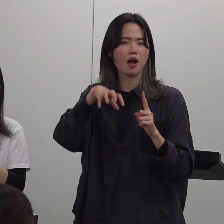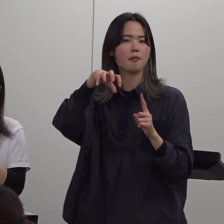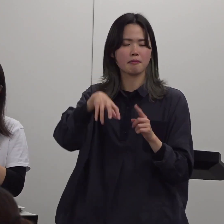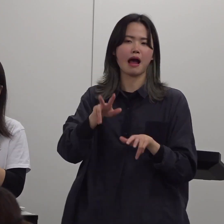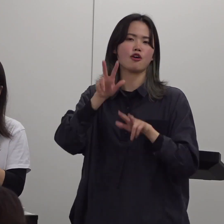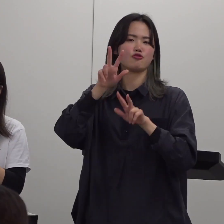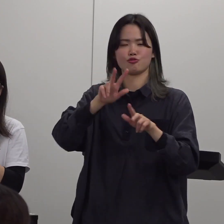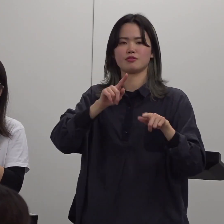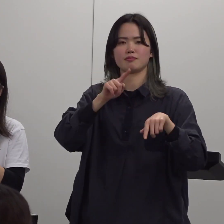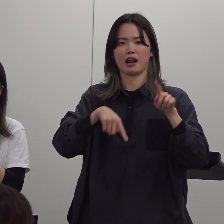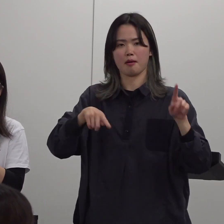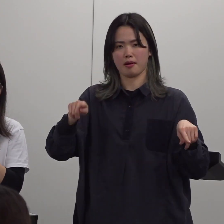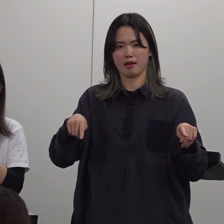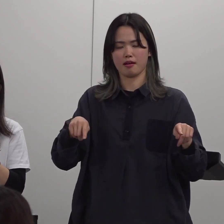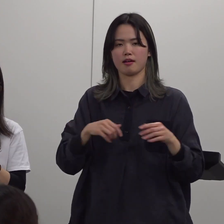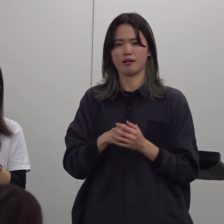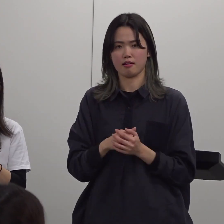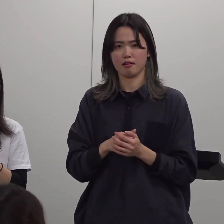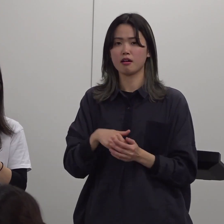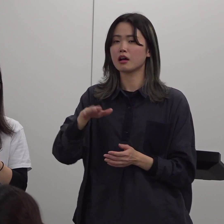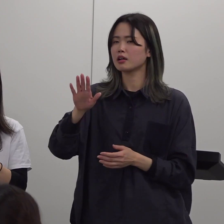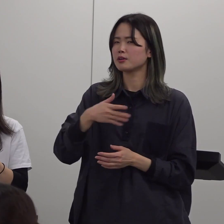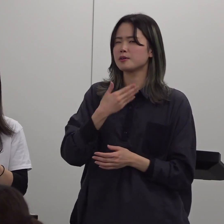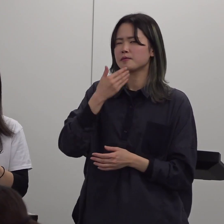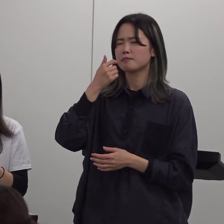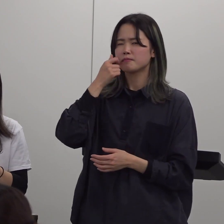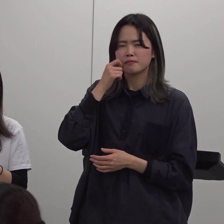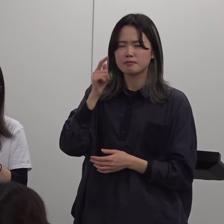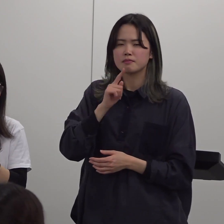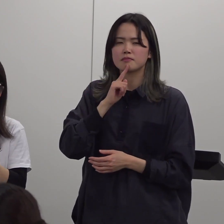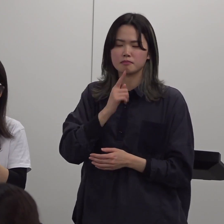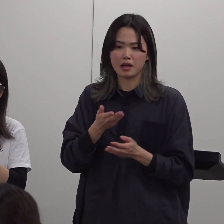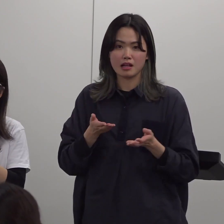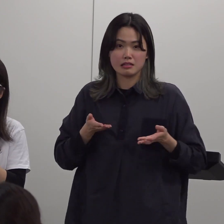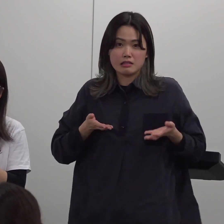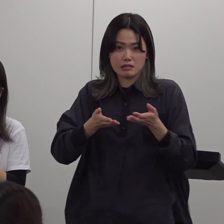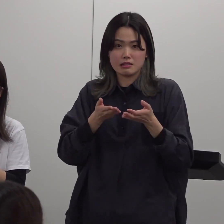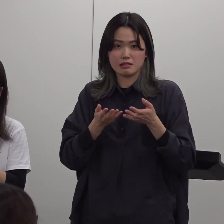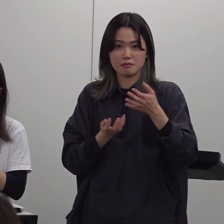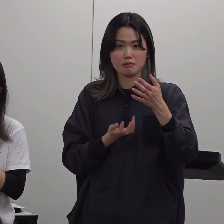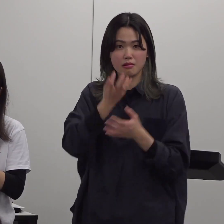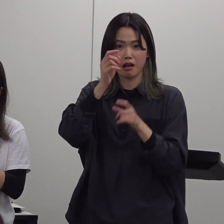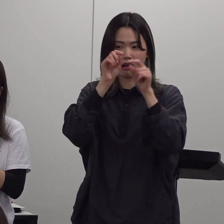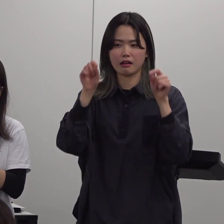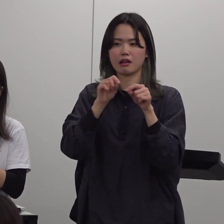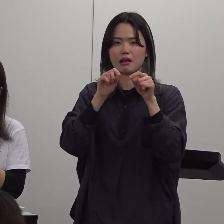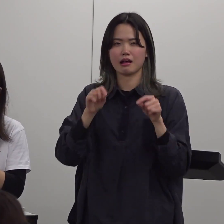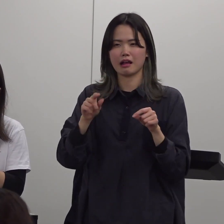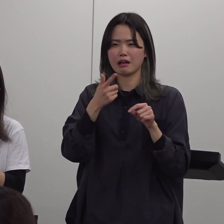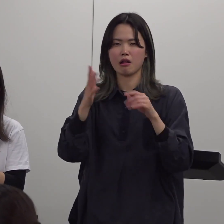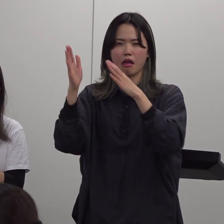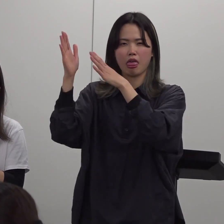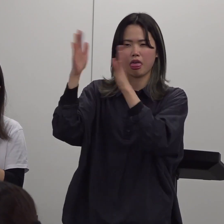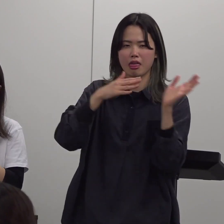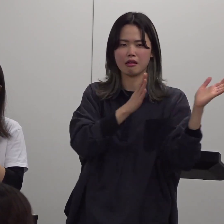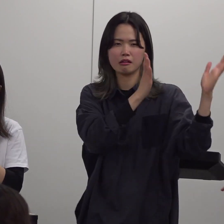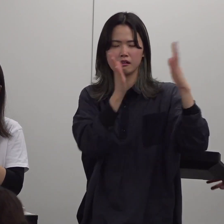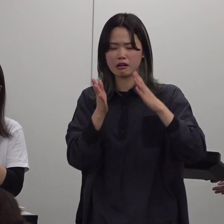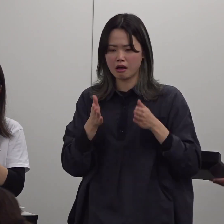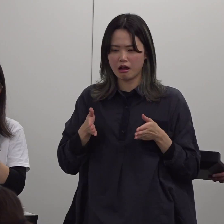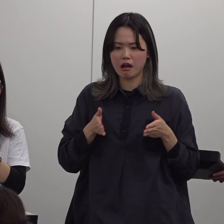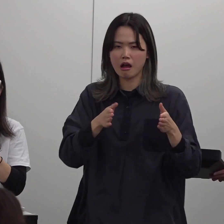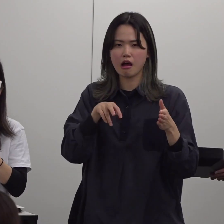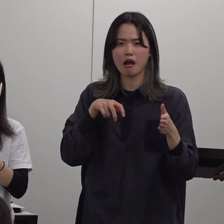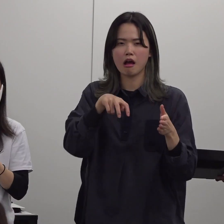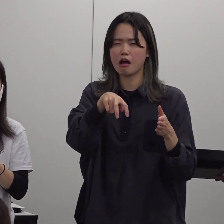ただ難しいのは地震で瓦礫が倒れていたり歩くのさえ危険な場合がありますよね